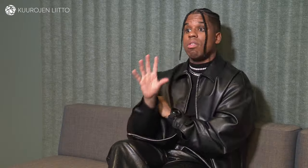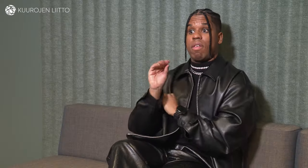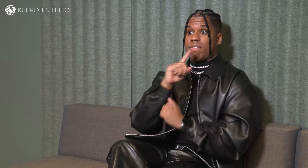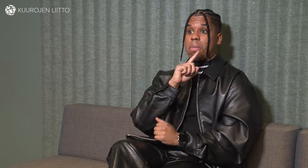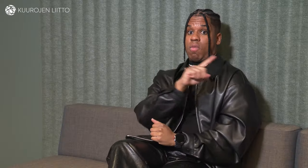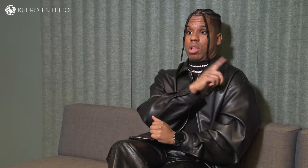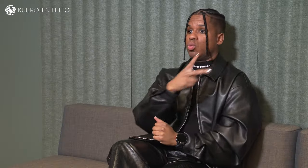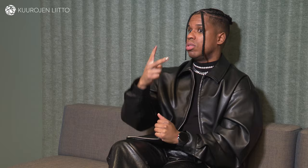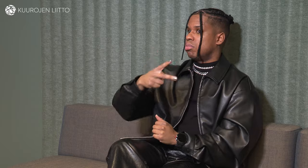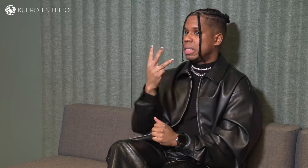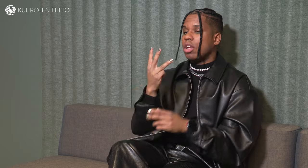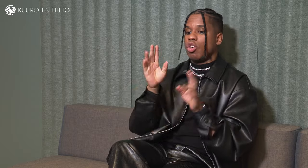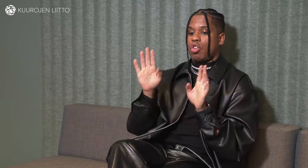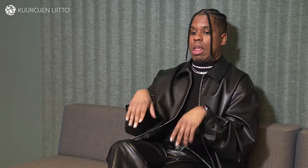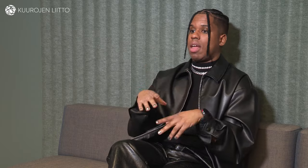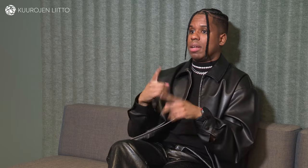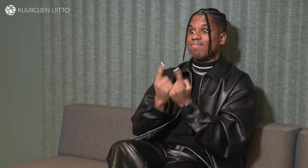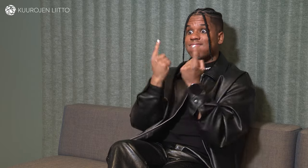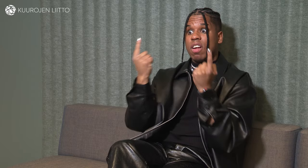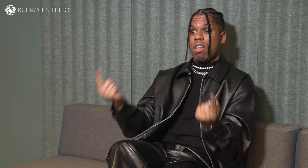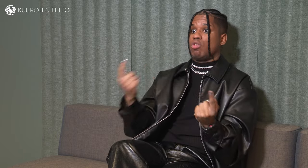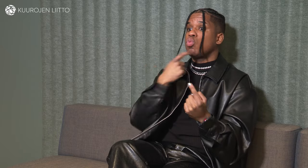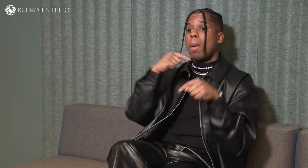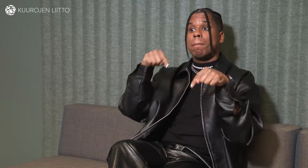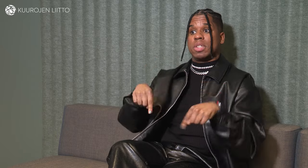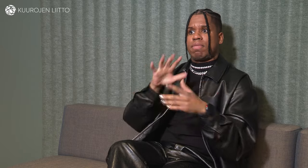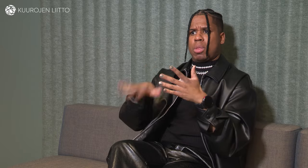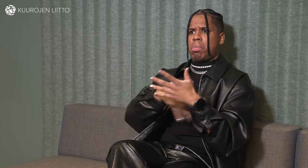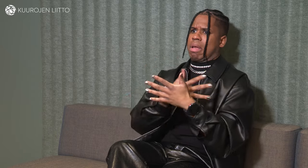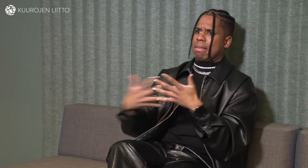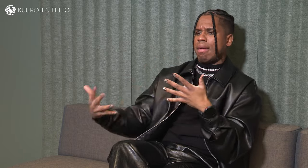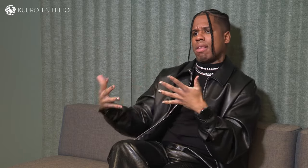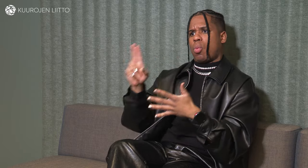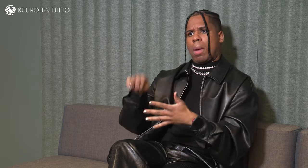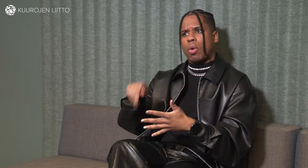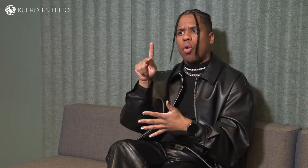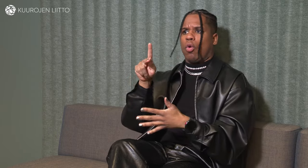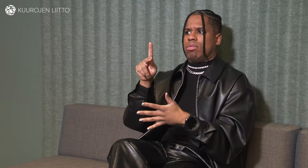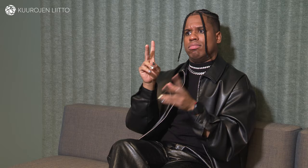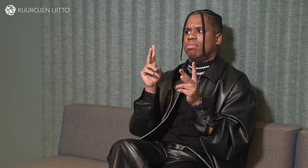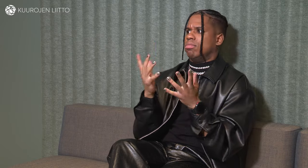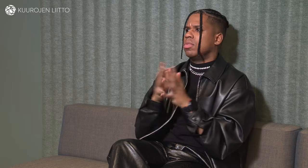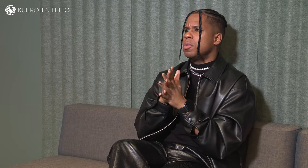Viime vuonna Uuden Musiikin Kilpailu esitettiin tosiaan ensimmäistä kertaa - myös viittomakielellä.